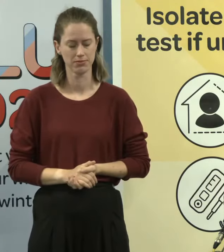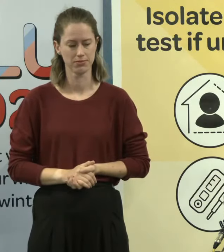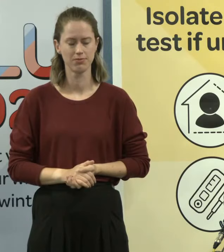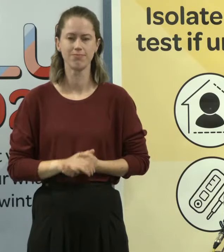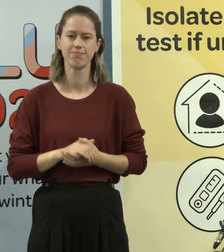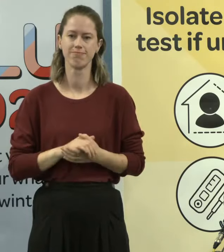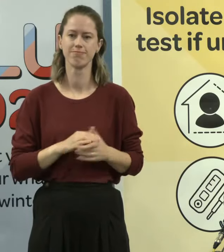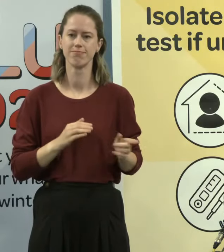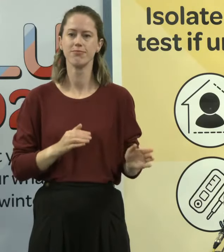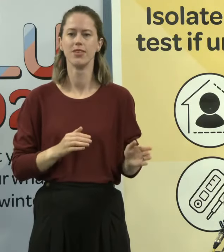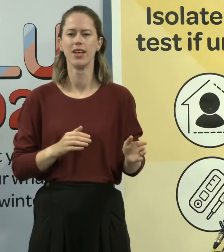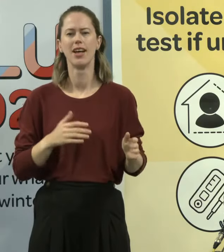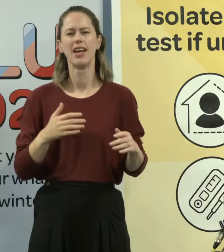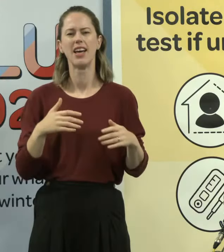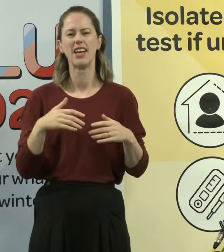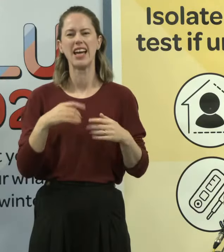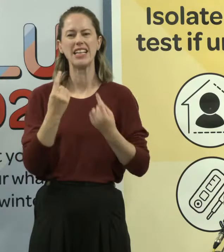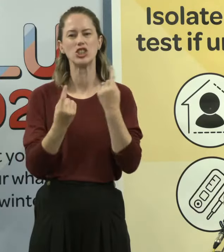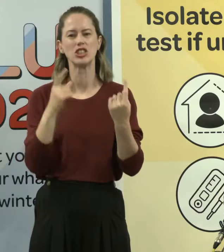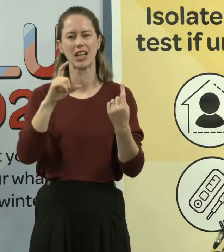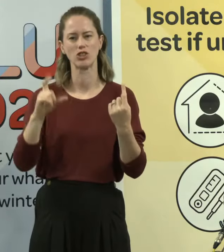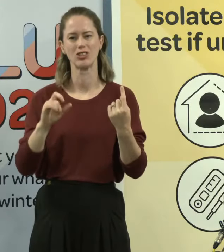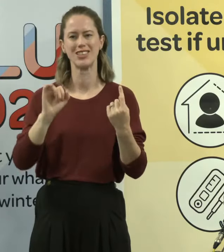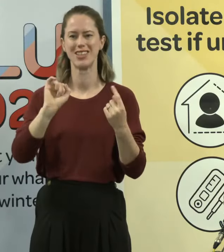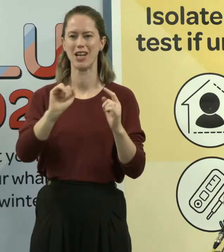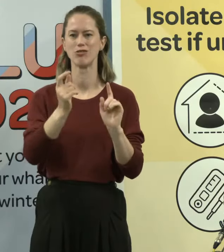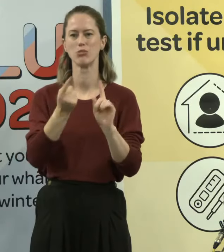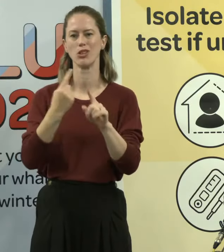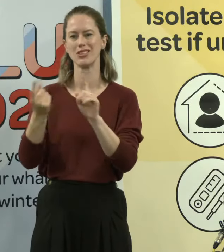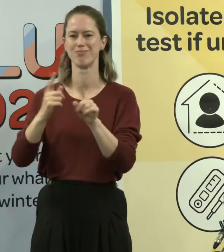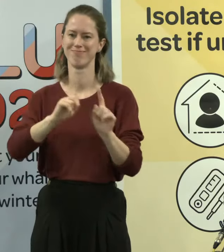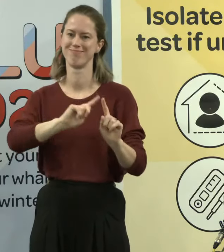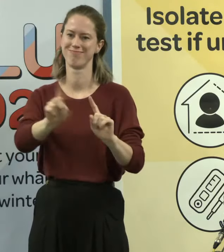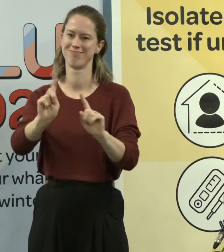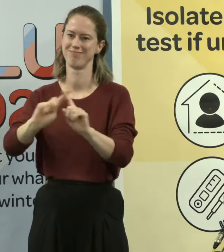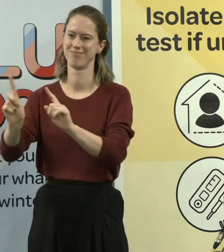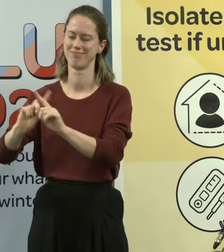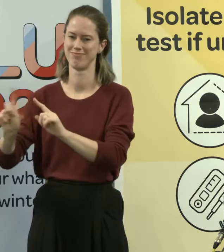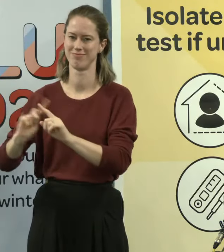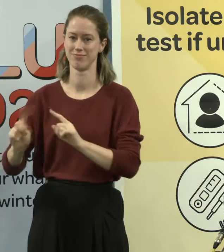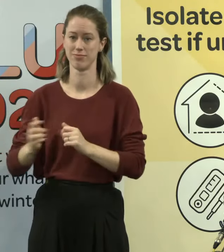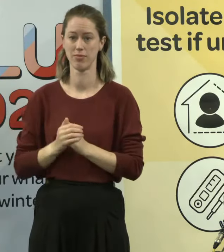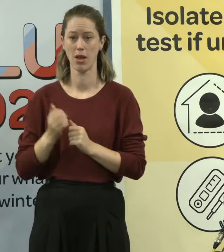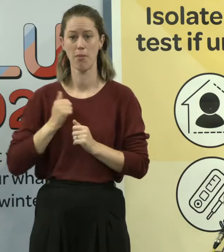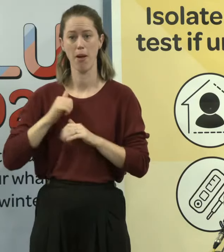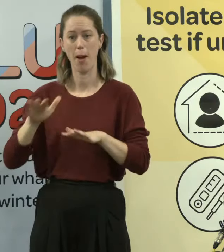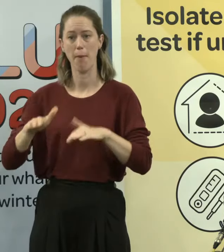hoa, kei te mohio ratou ki ta maatau mahi te reira?